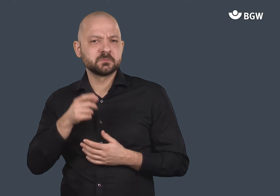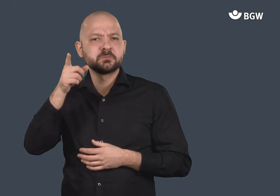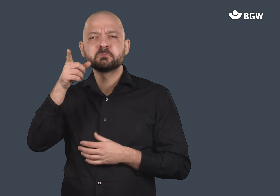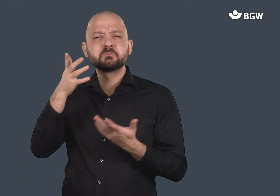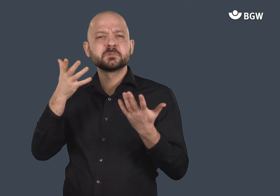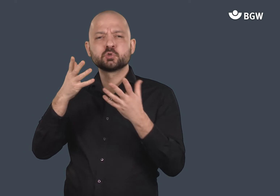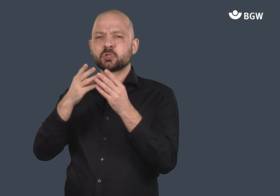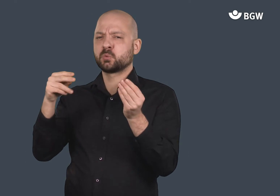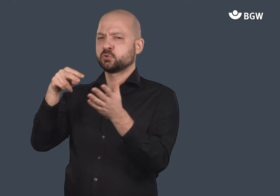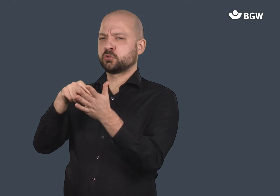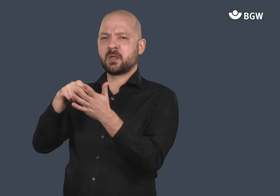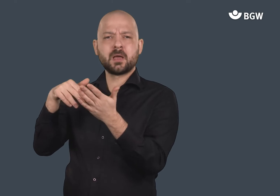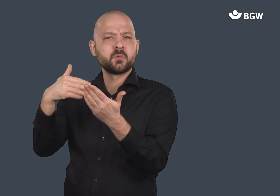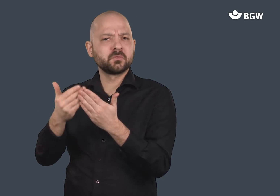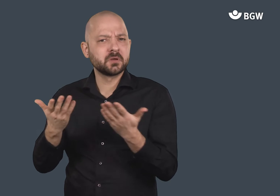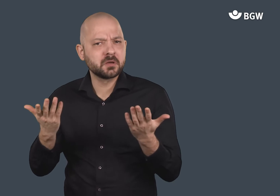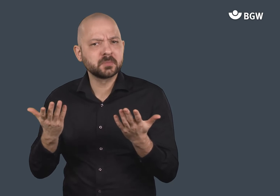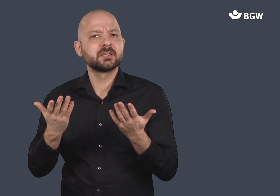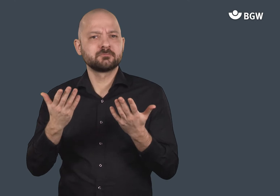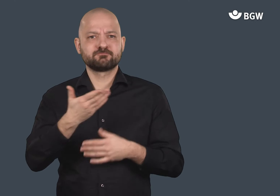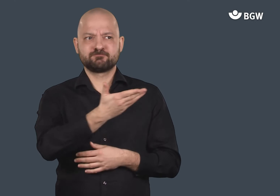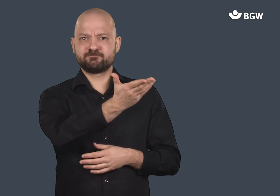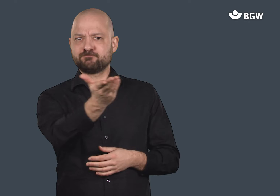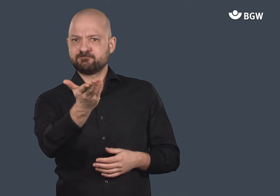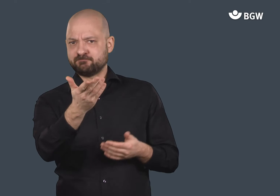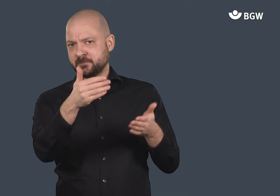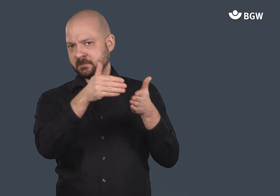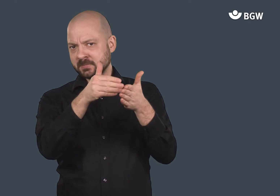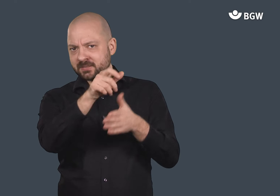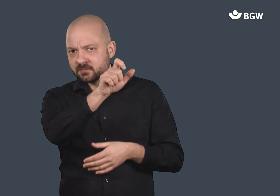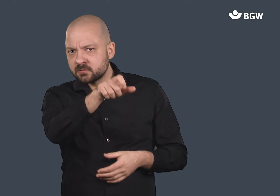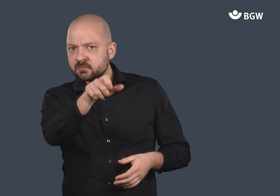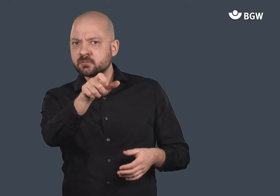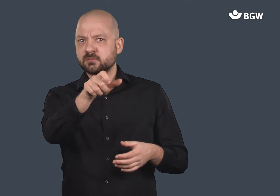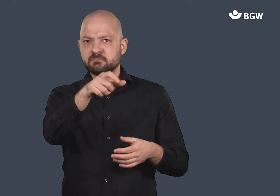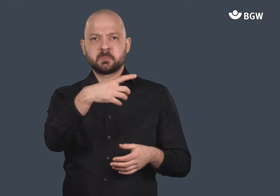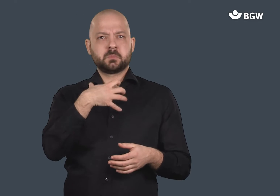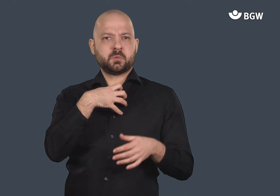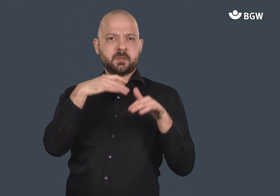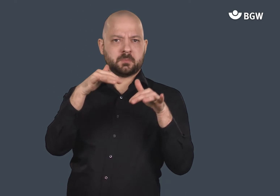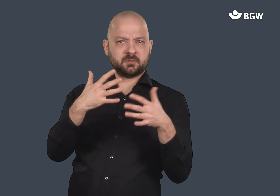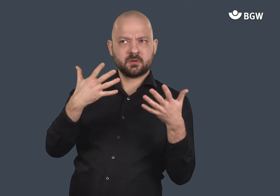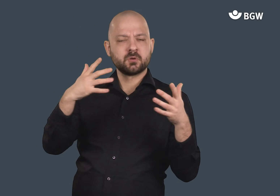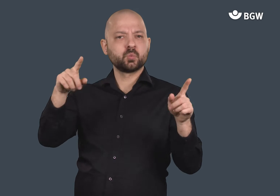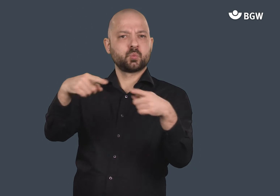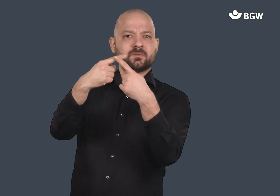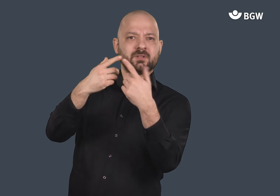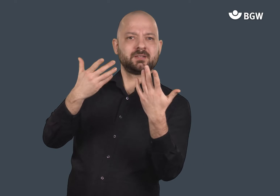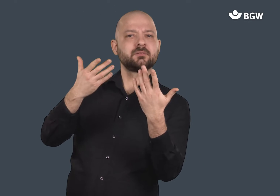Die Schlichtungsstelle hat die Aufgabe, Konflikte zwischen Menschen mit Behinderungen